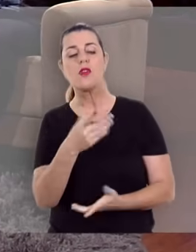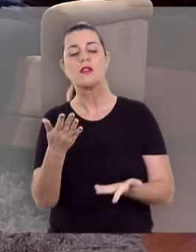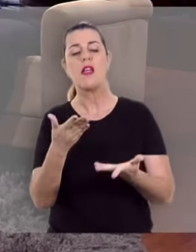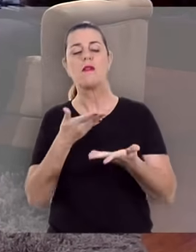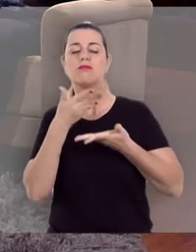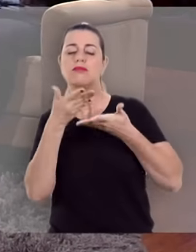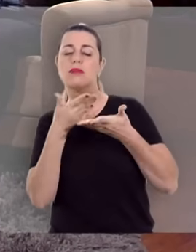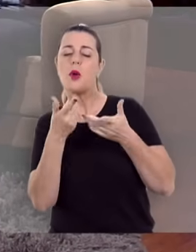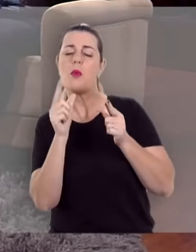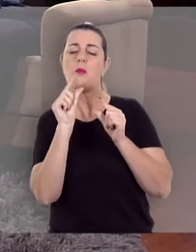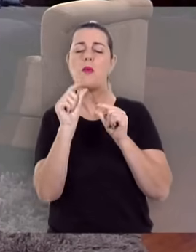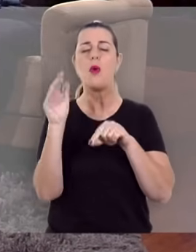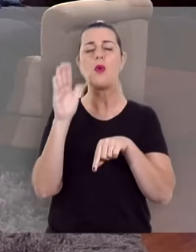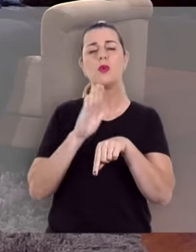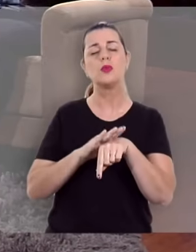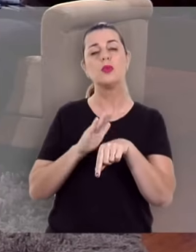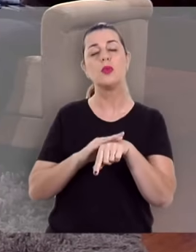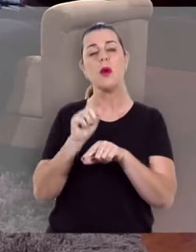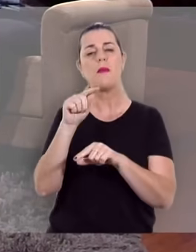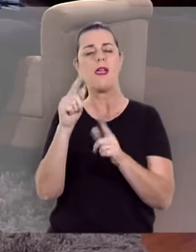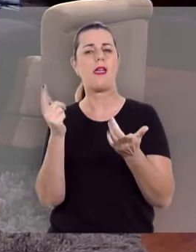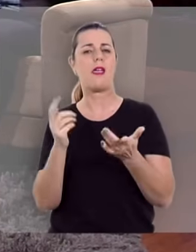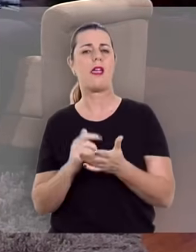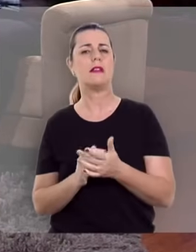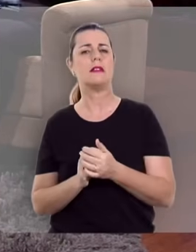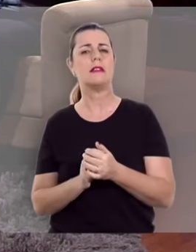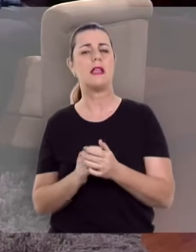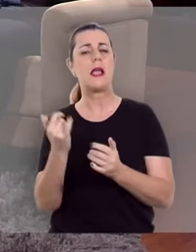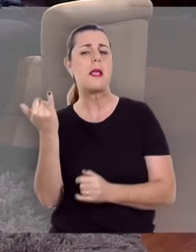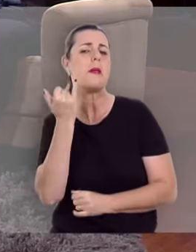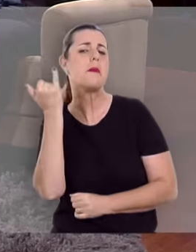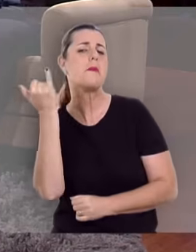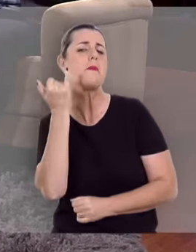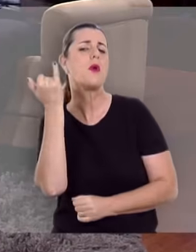eu compartilhasse com a gente um pouquinho exatamente nessa direção da importância da